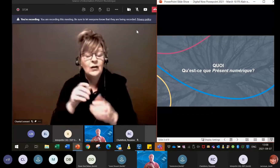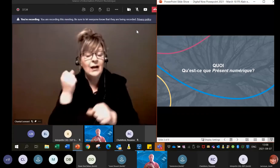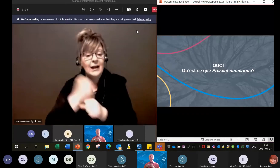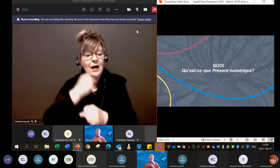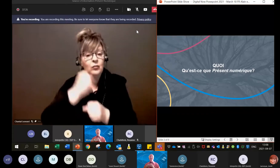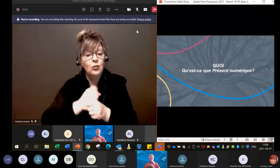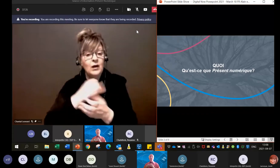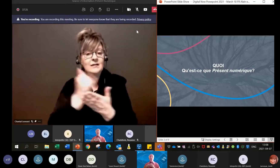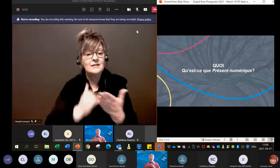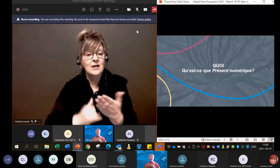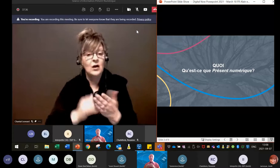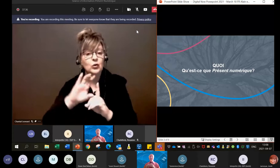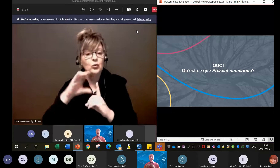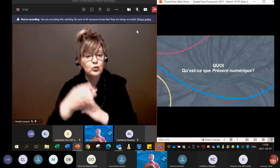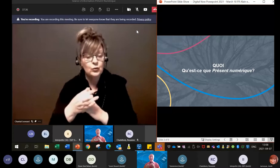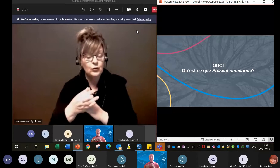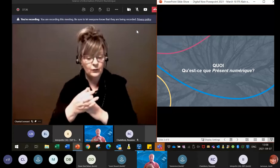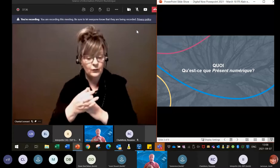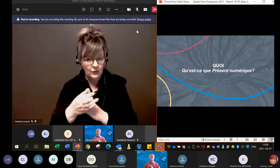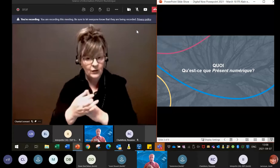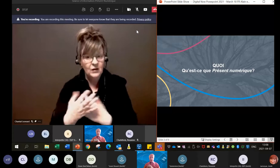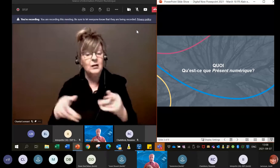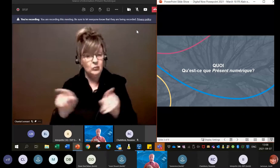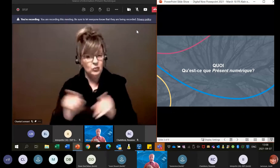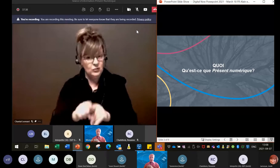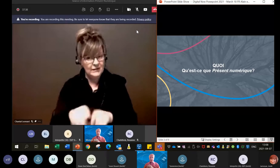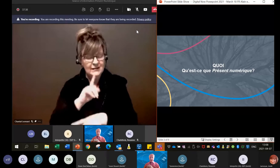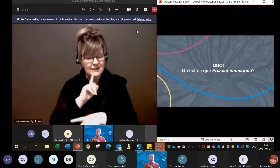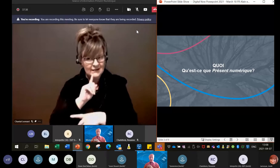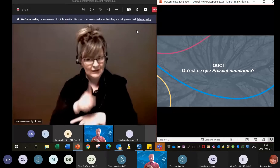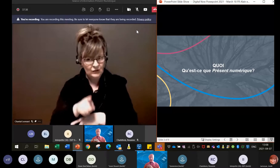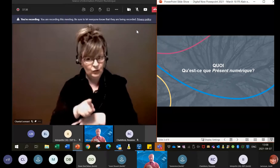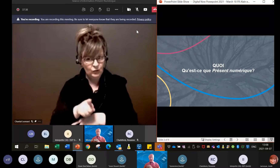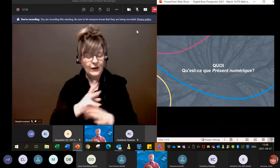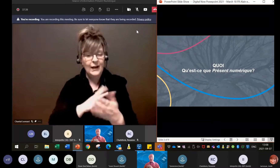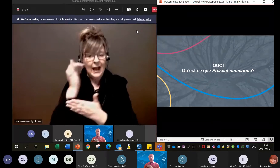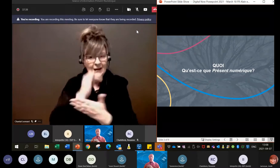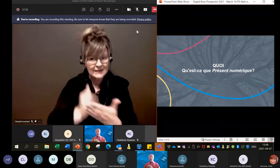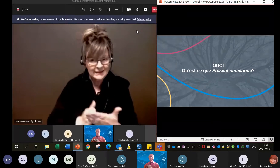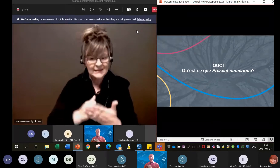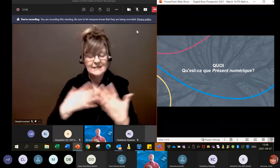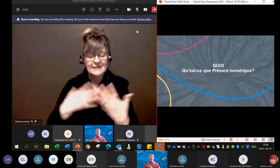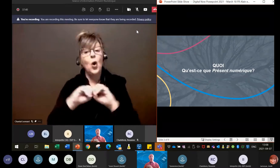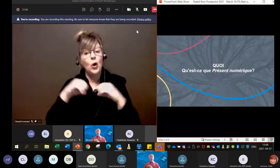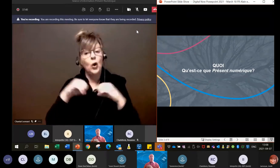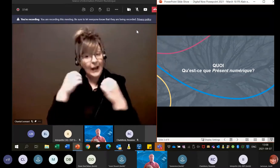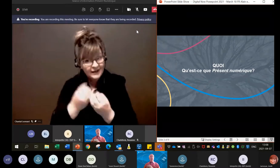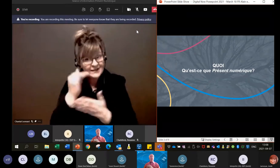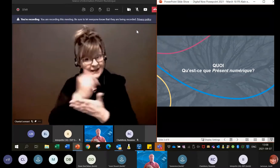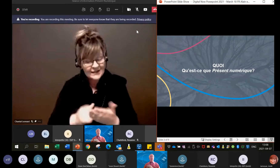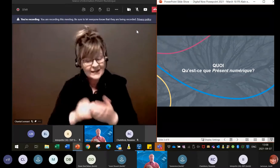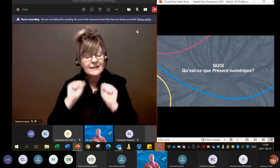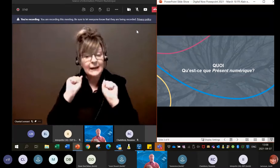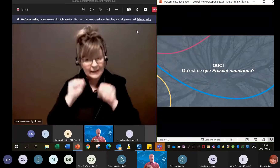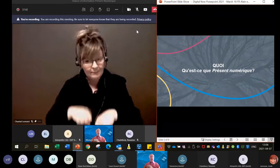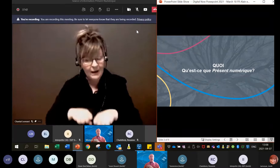culture et d’assurer que les artistes et les organismes artistiques peuvent créer